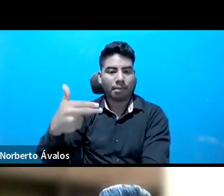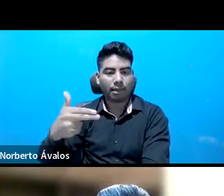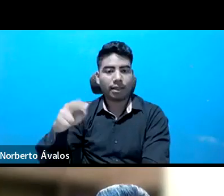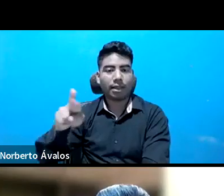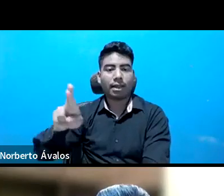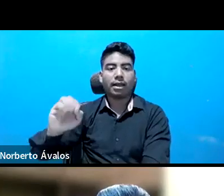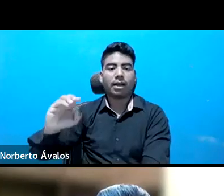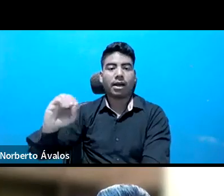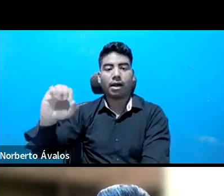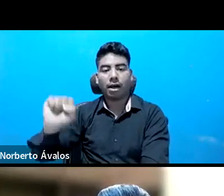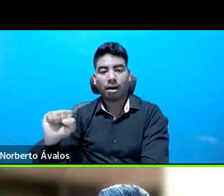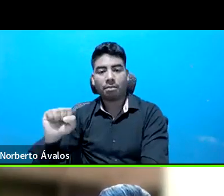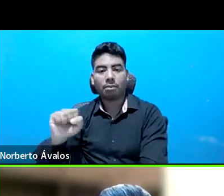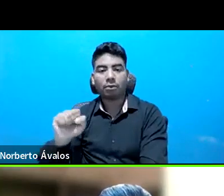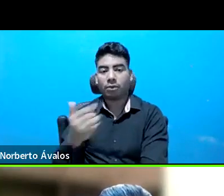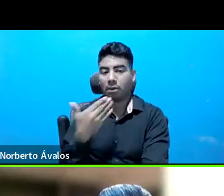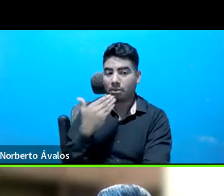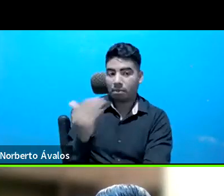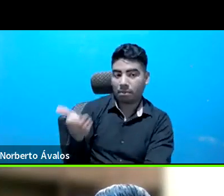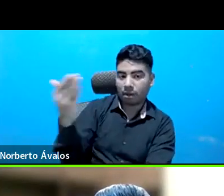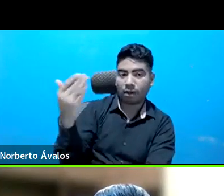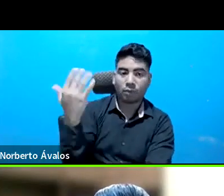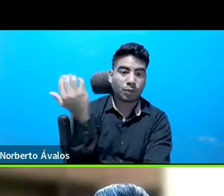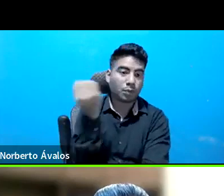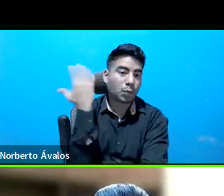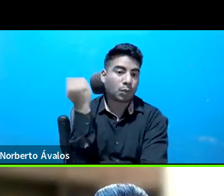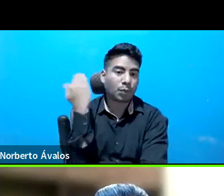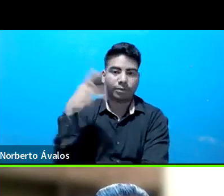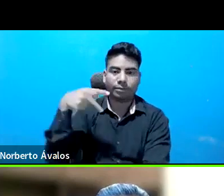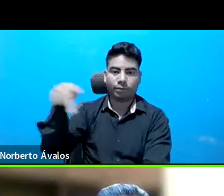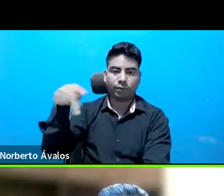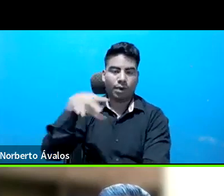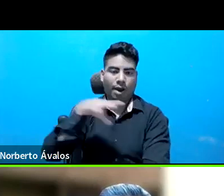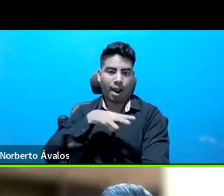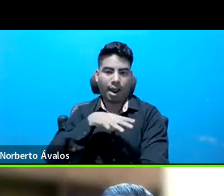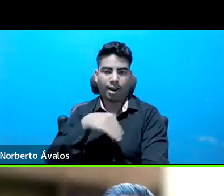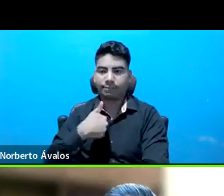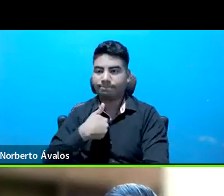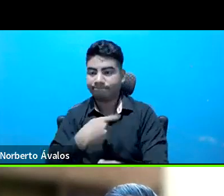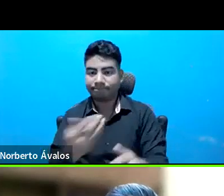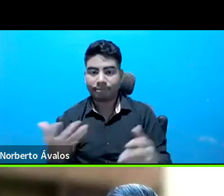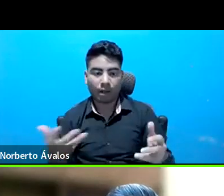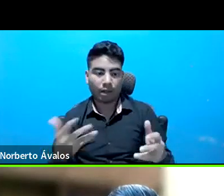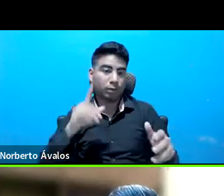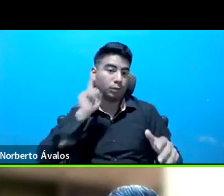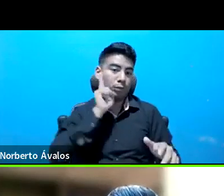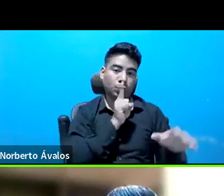Por ejemplo, muy bien Por ejemplo, los días alcanzó a ha ha pasado